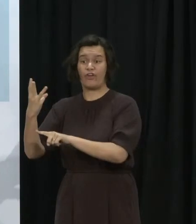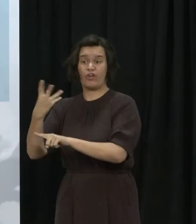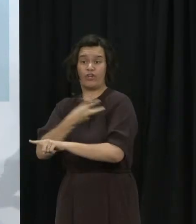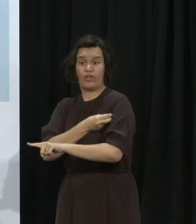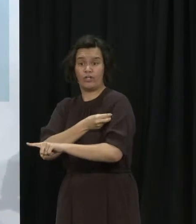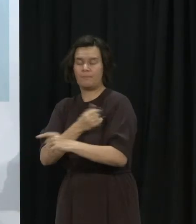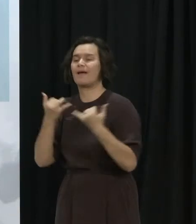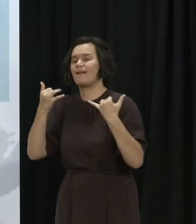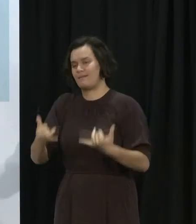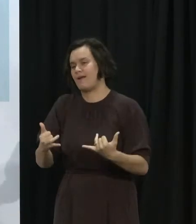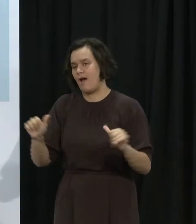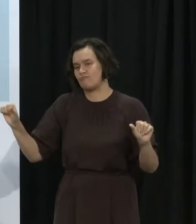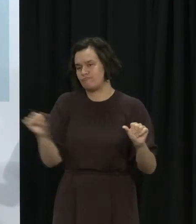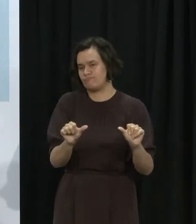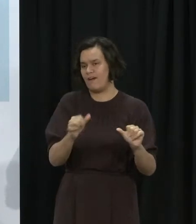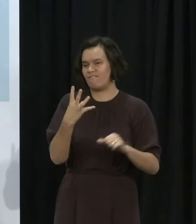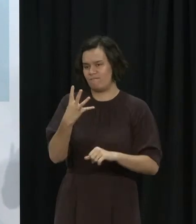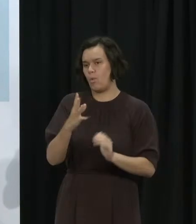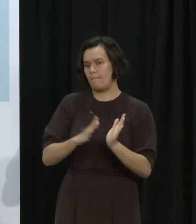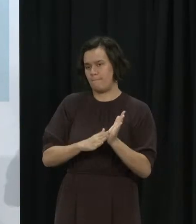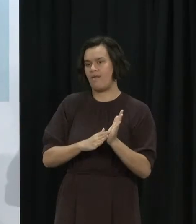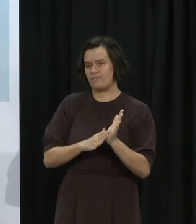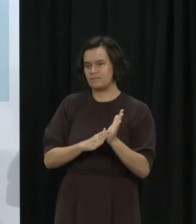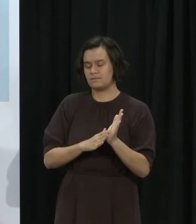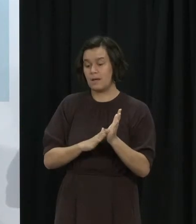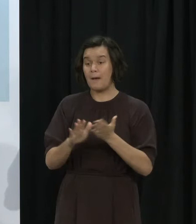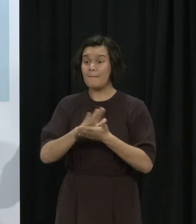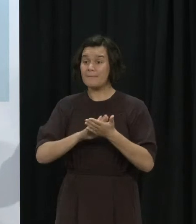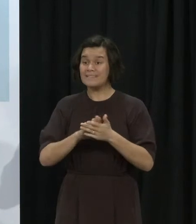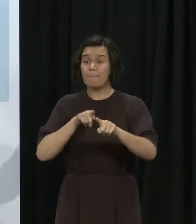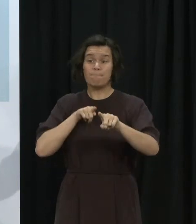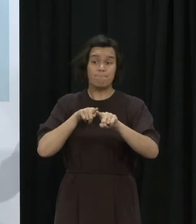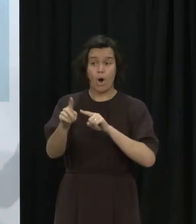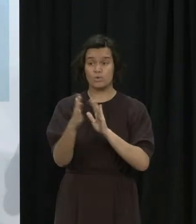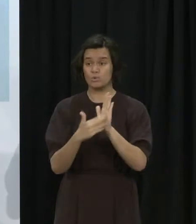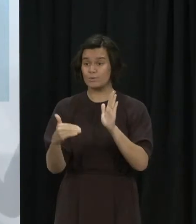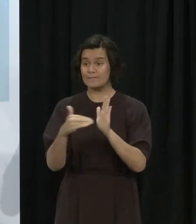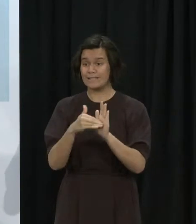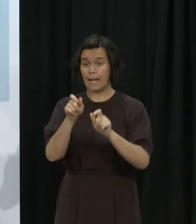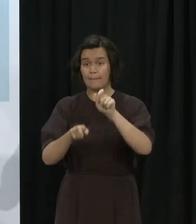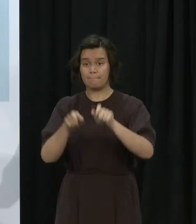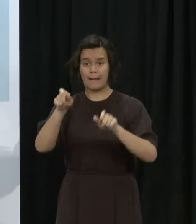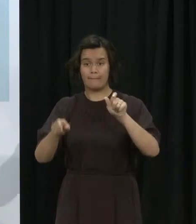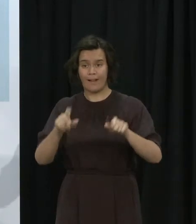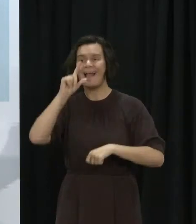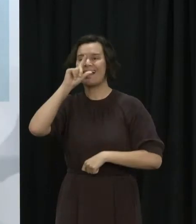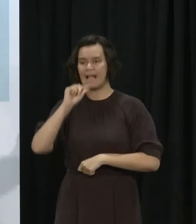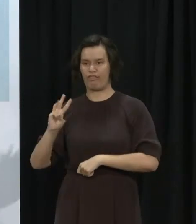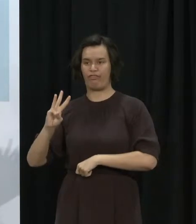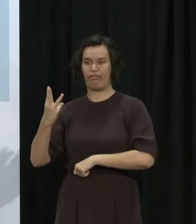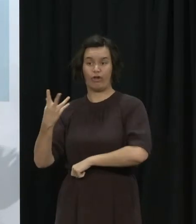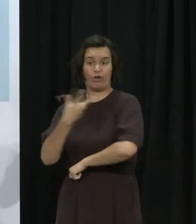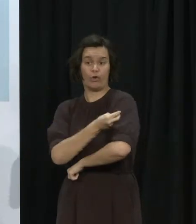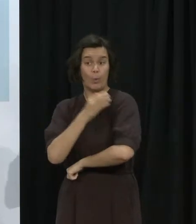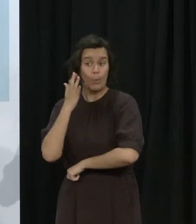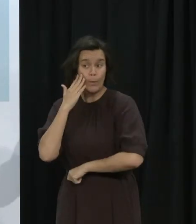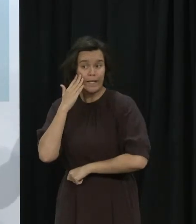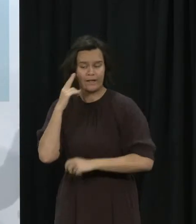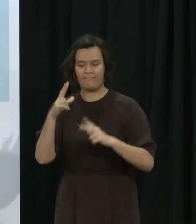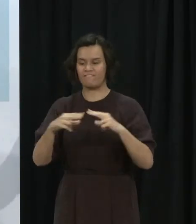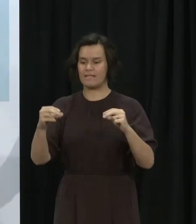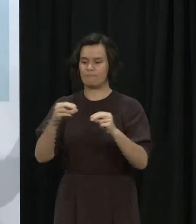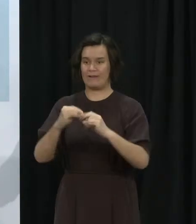whakatau a te tianara pouri